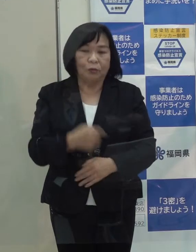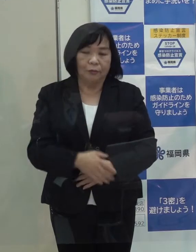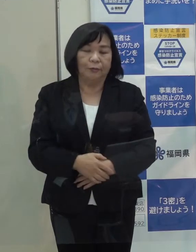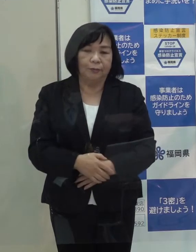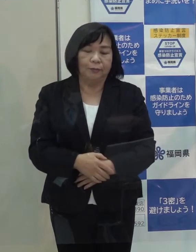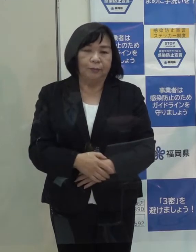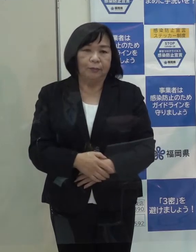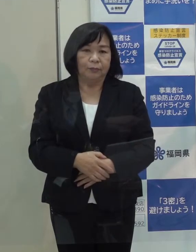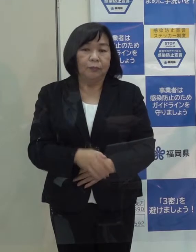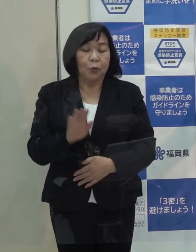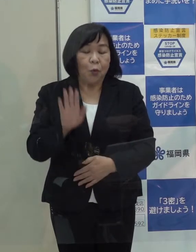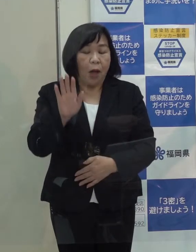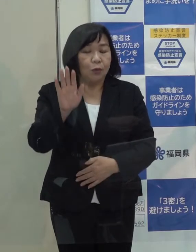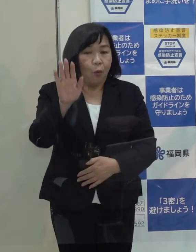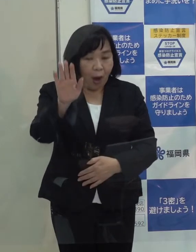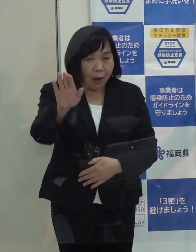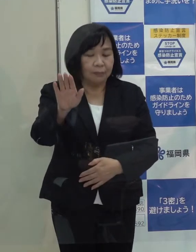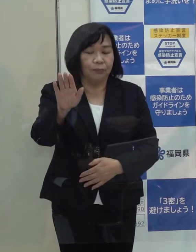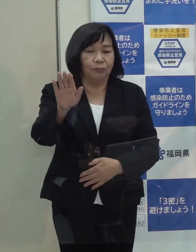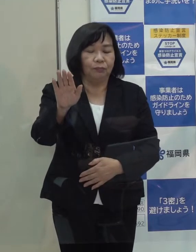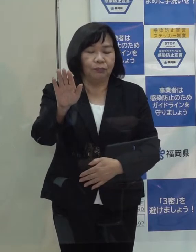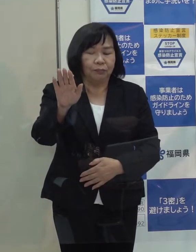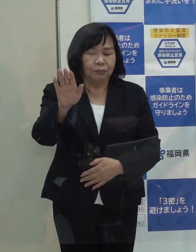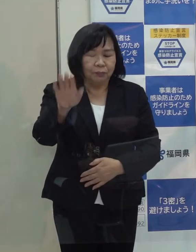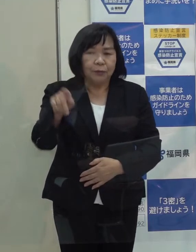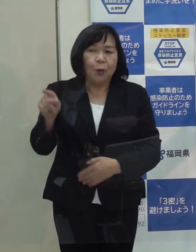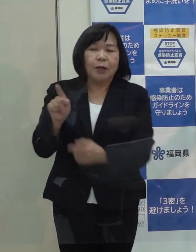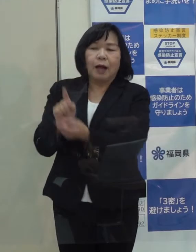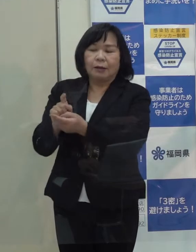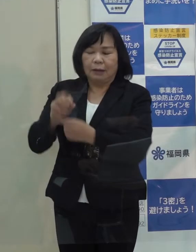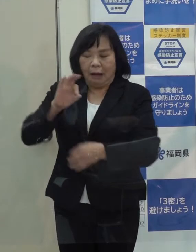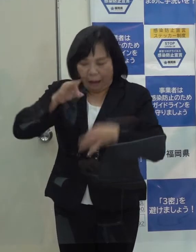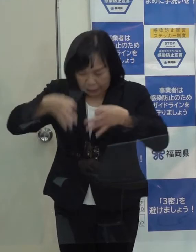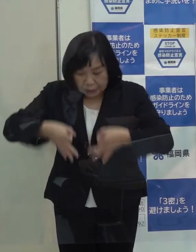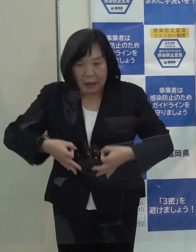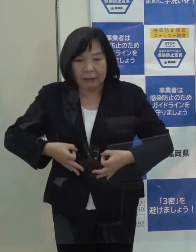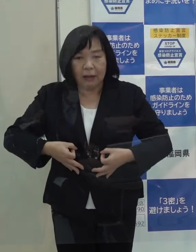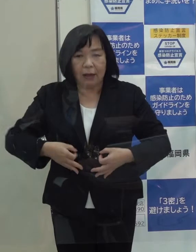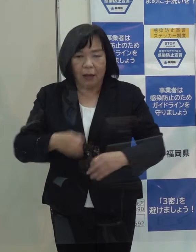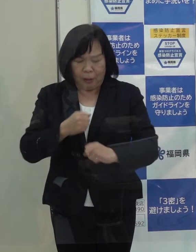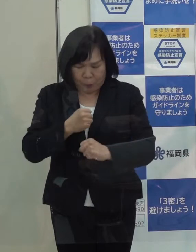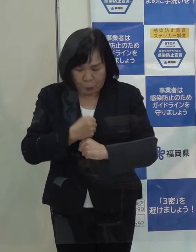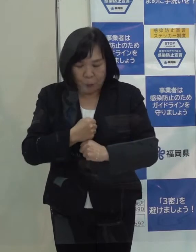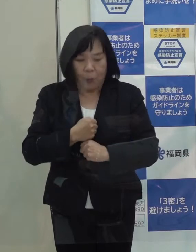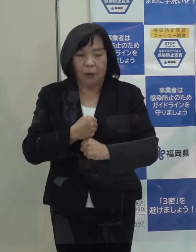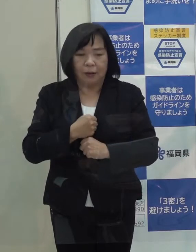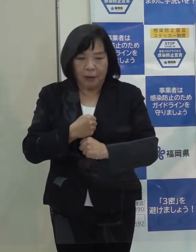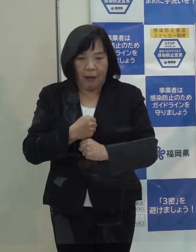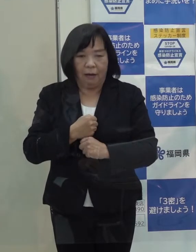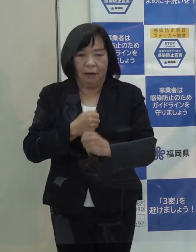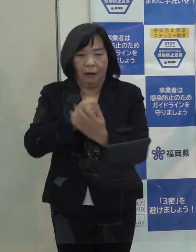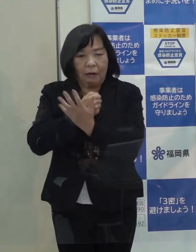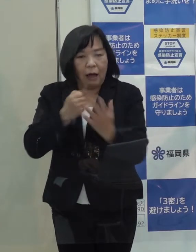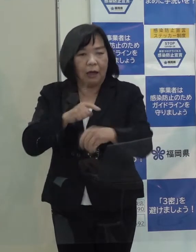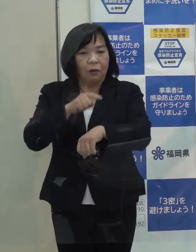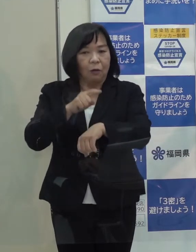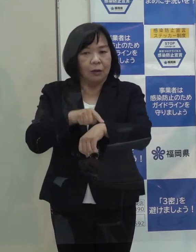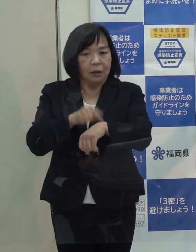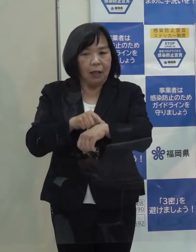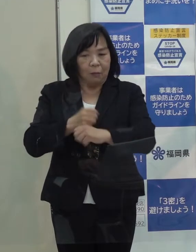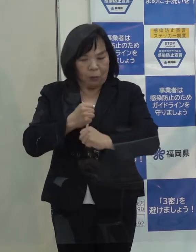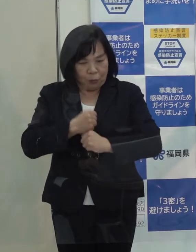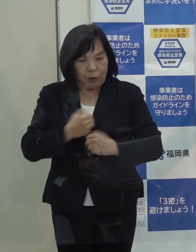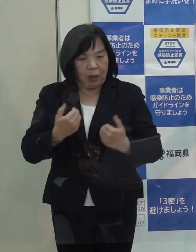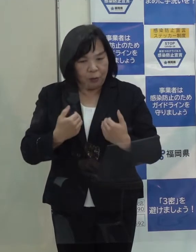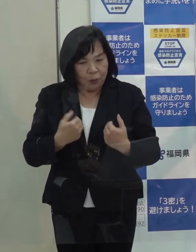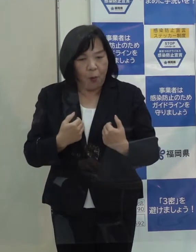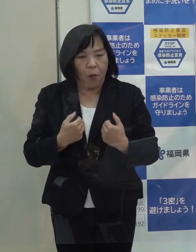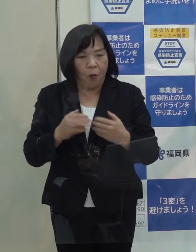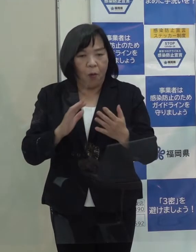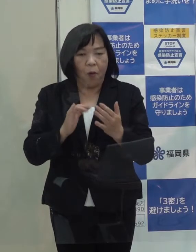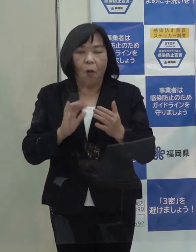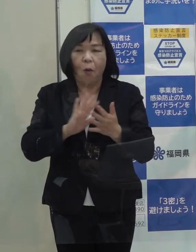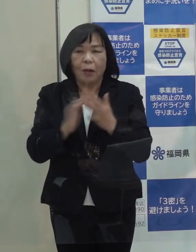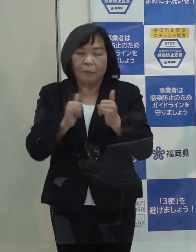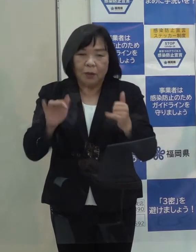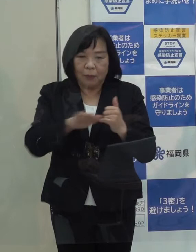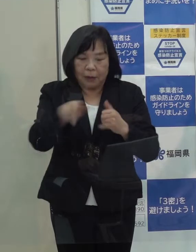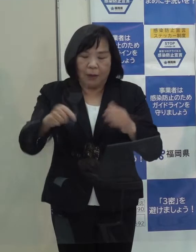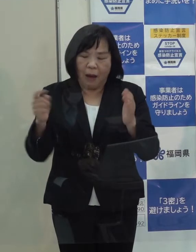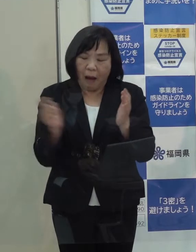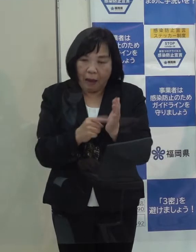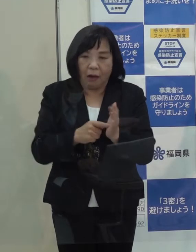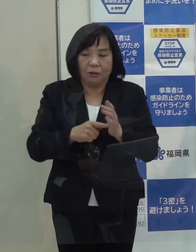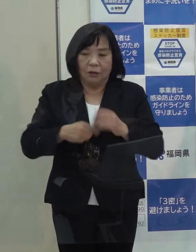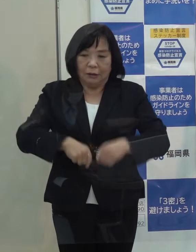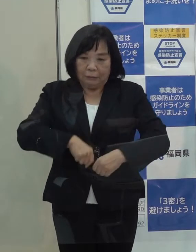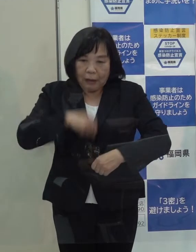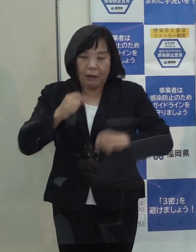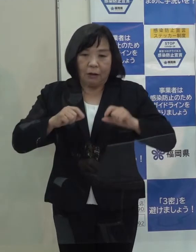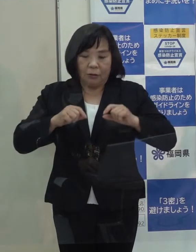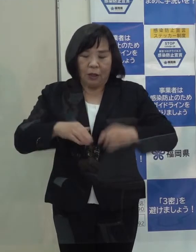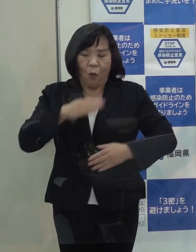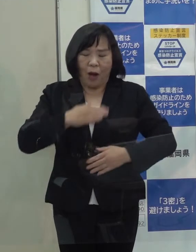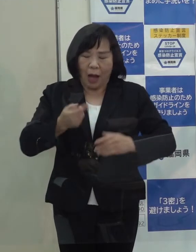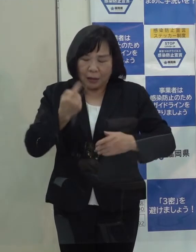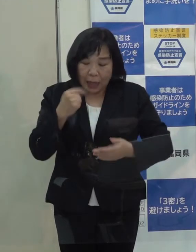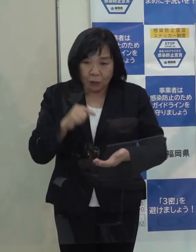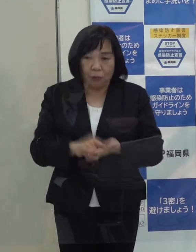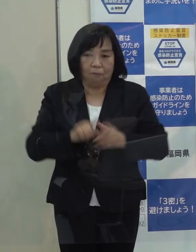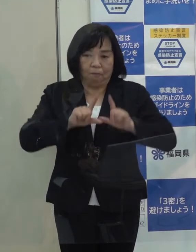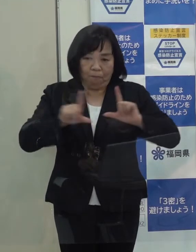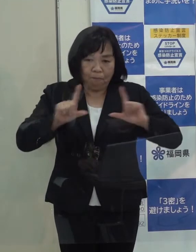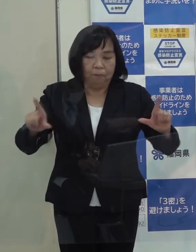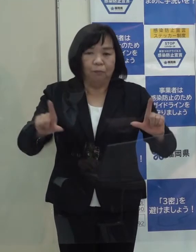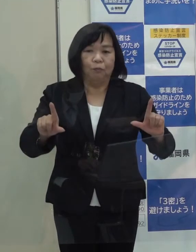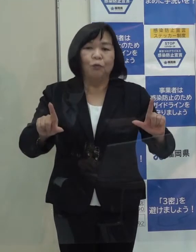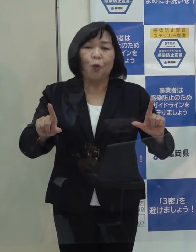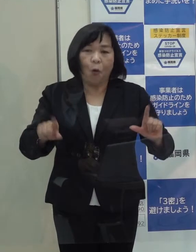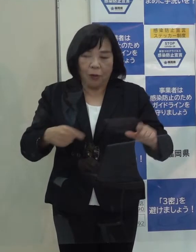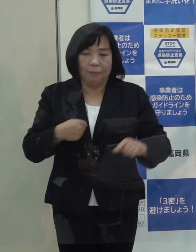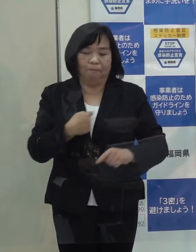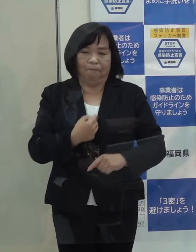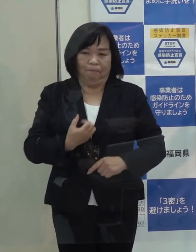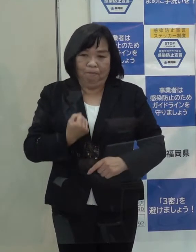それからあとは 遅くなったことを反省し 会見時間については留意して 県民の皆さんにできるだけ早く 正確に そして分かりやすくお伝えするように心がけてきました